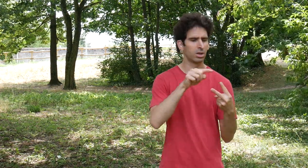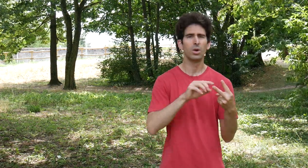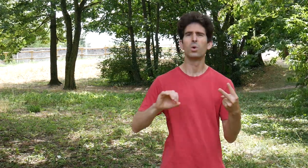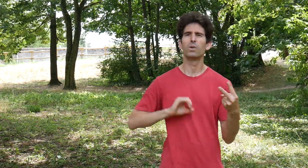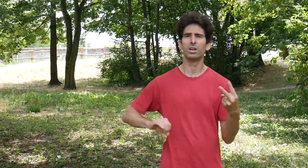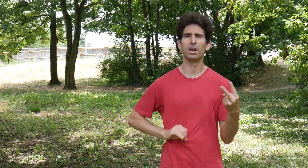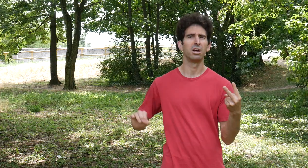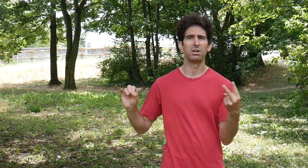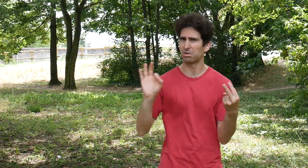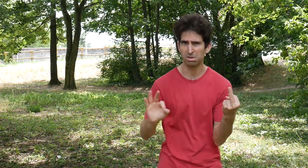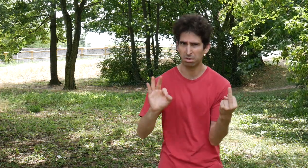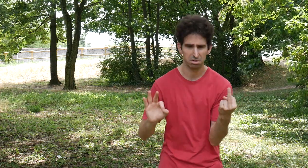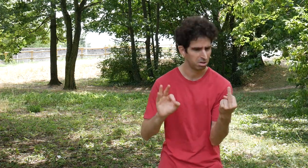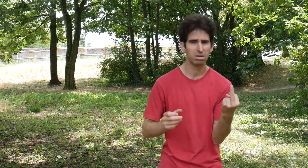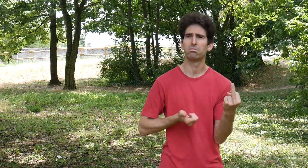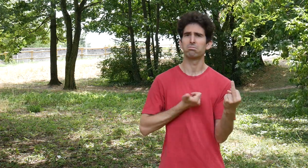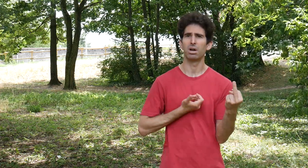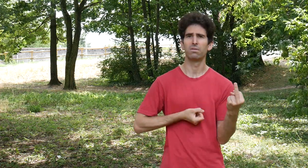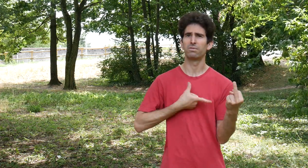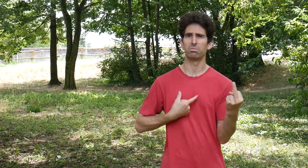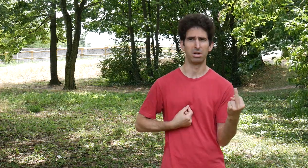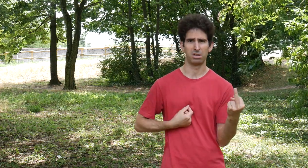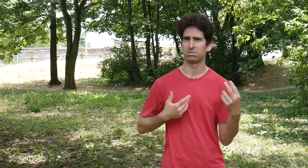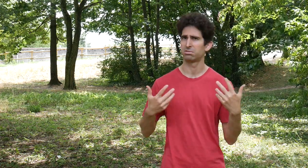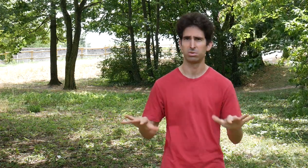ni d'ouvrières. Il n'y a que des mâles et des femelles.